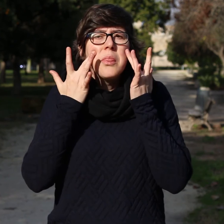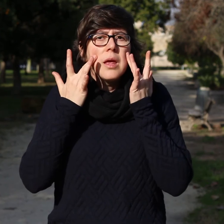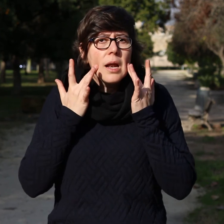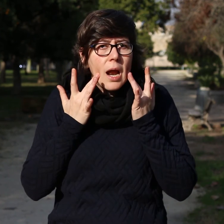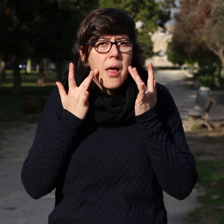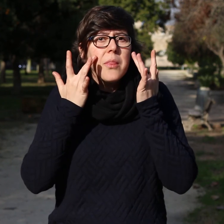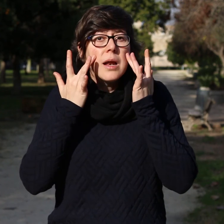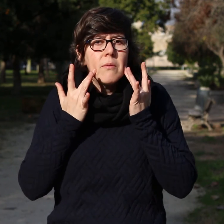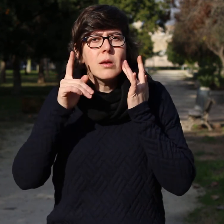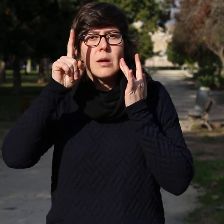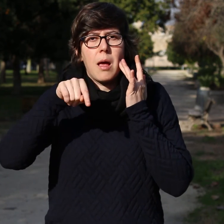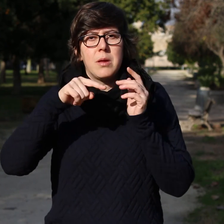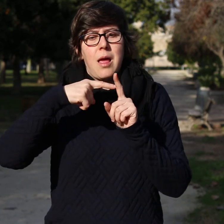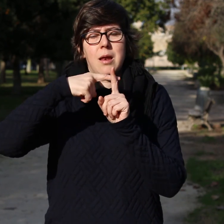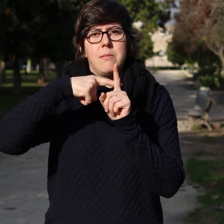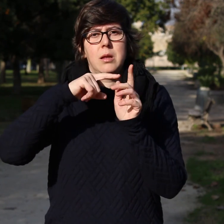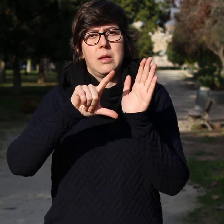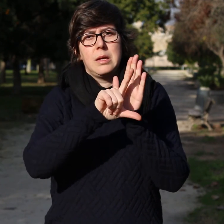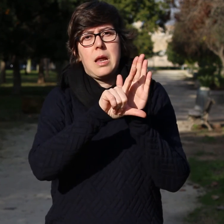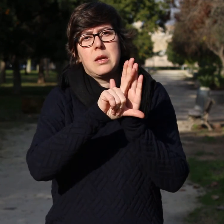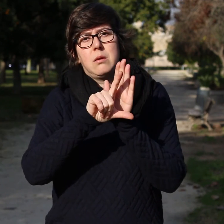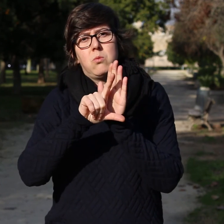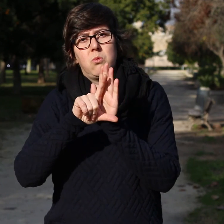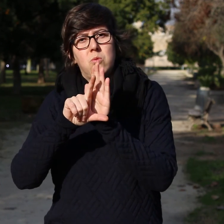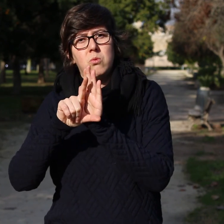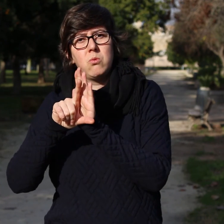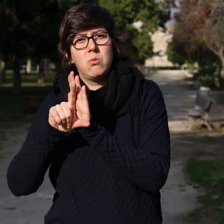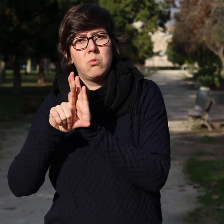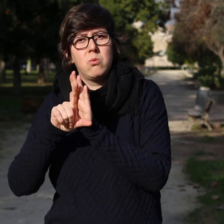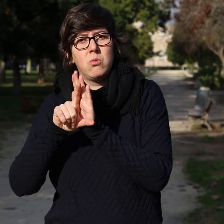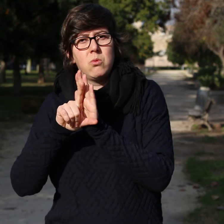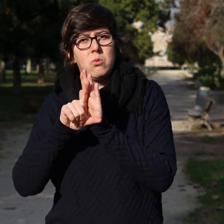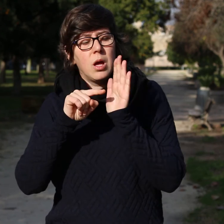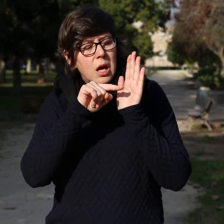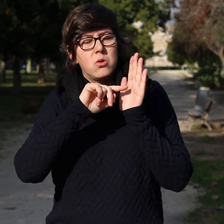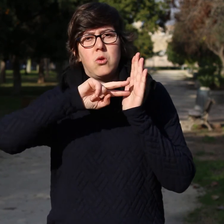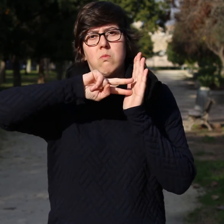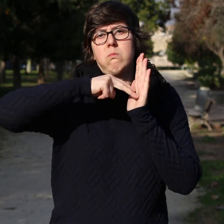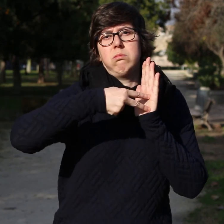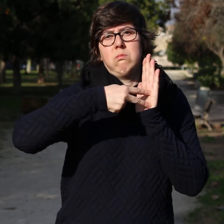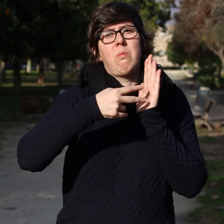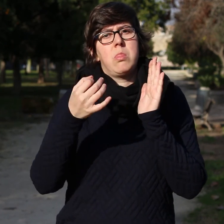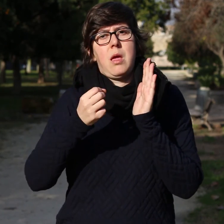recientemente en el que se nos impedía acceder al matrimonio como cualquier